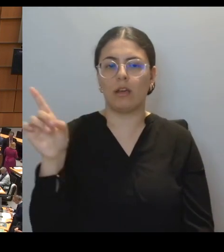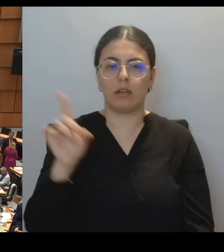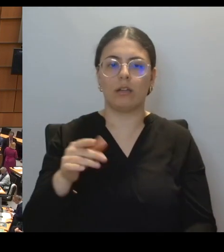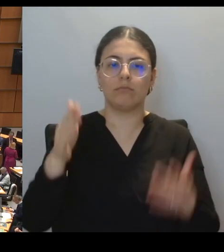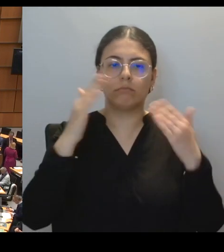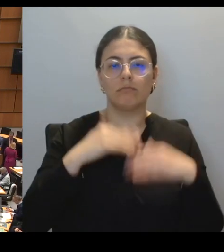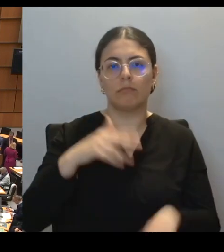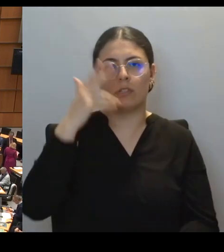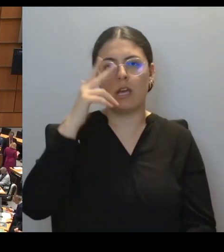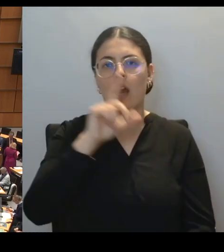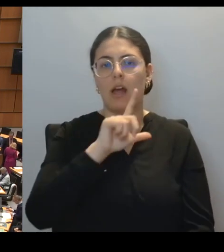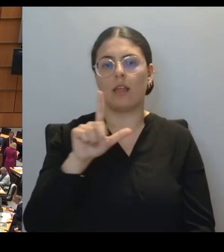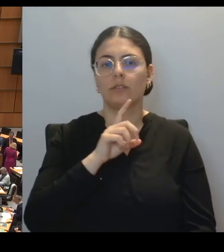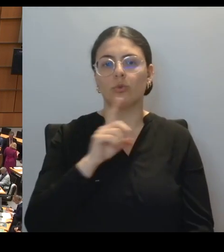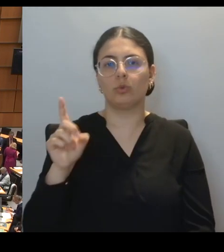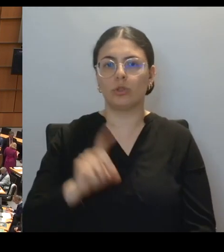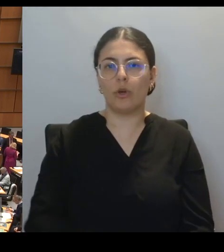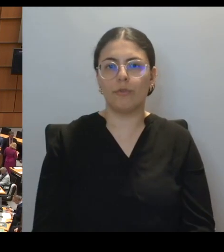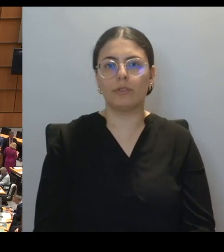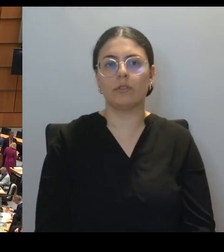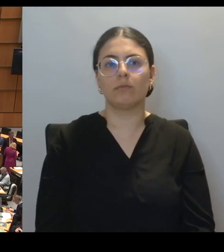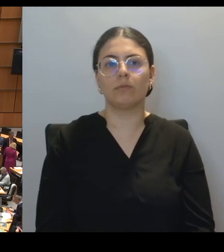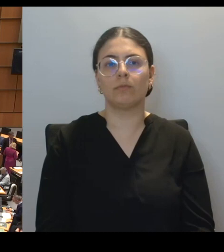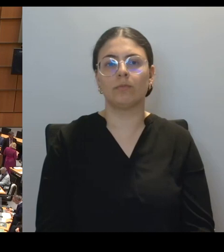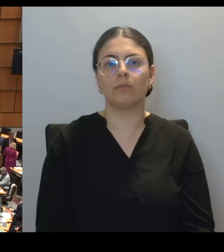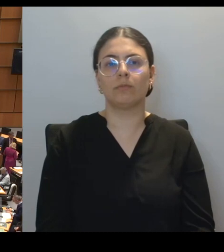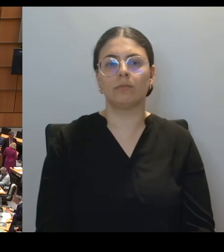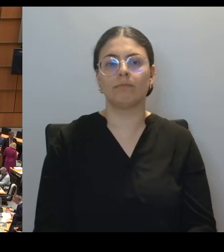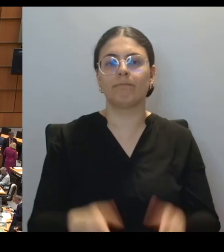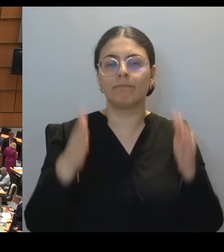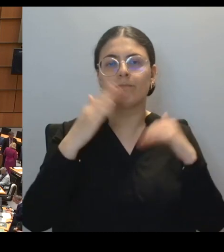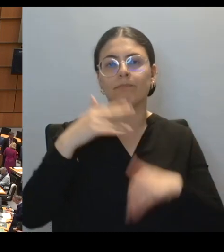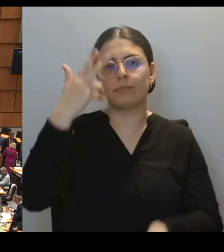Herr Ario Ebrahim. Ebrahimpour Mirzaei.